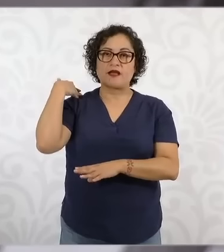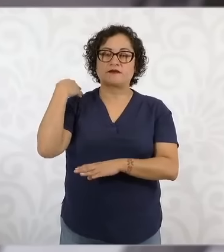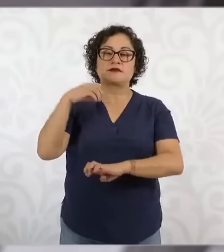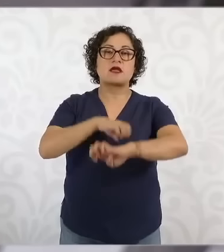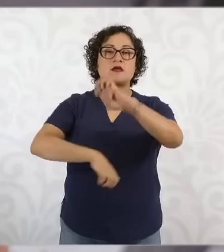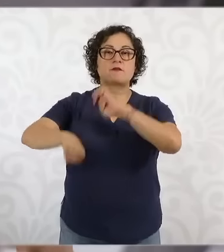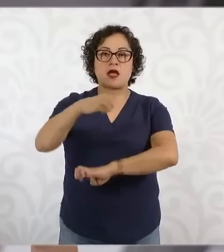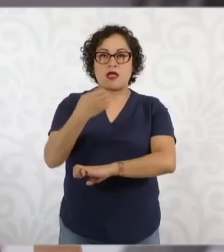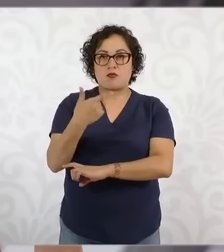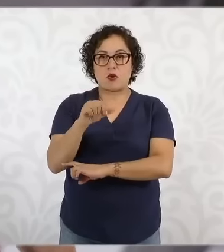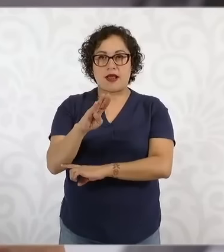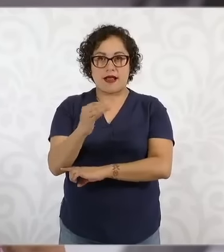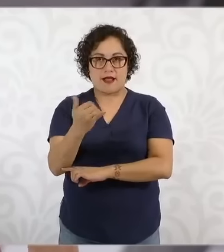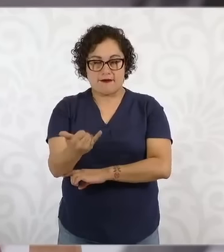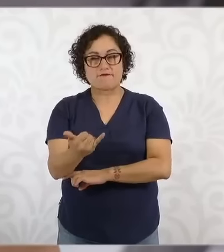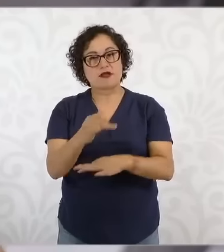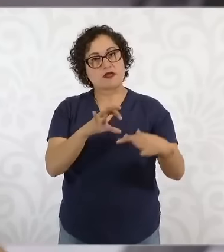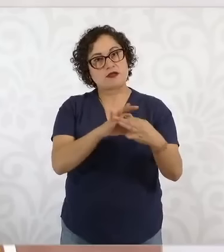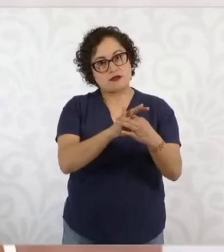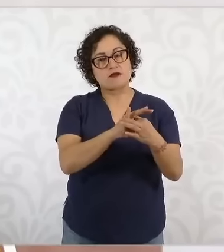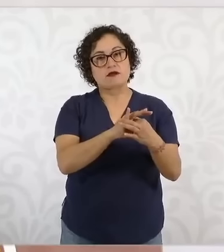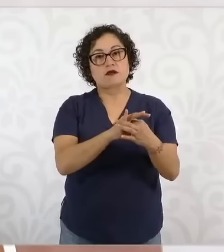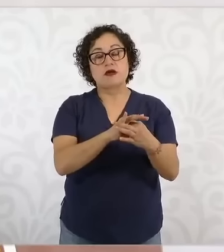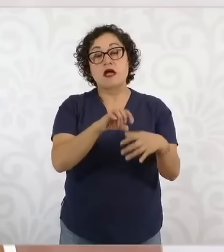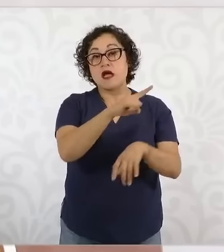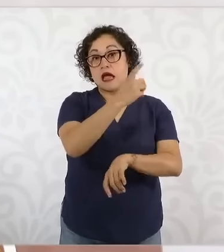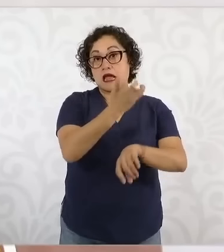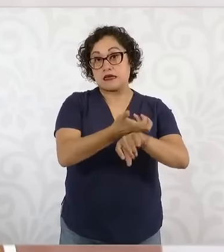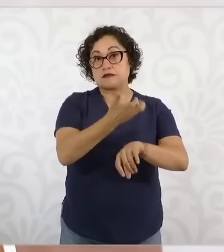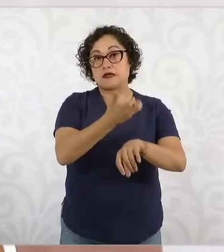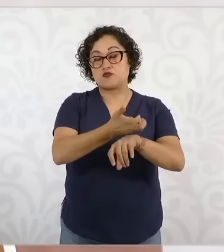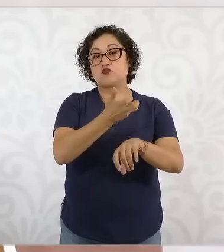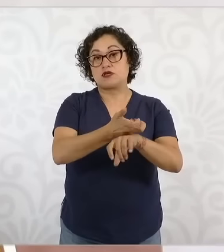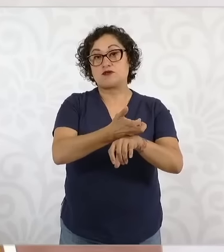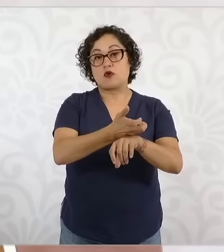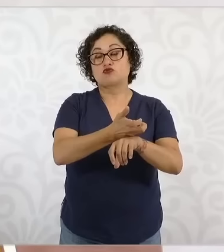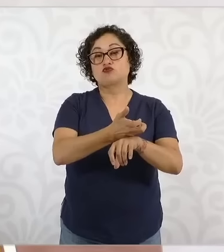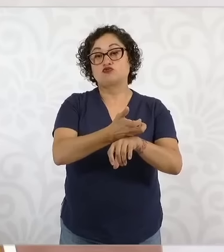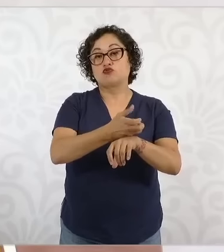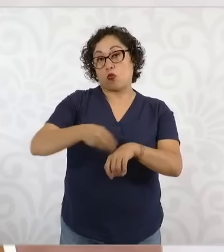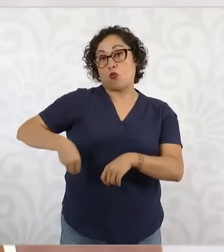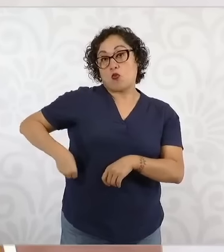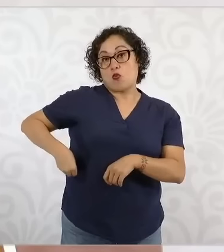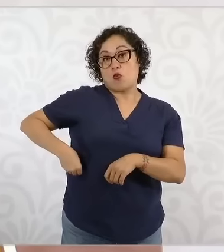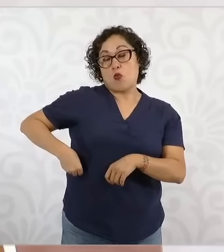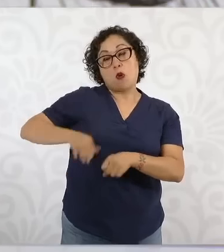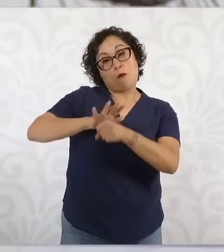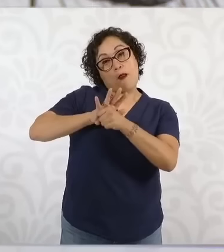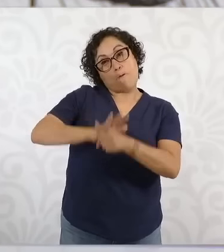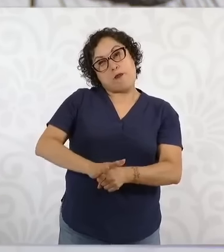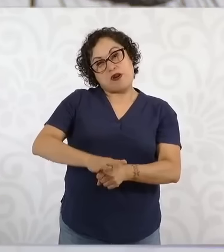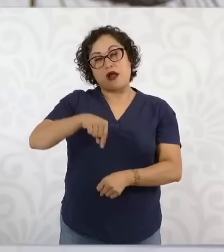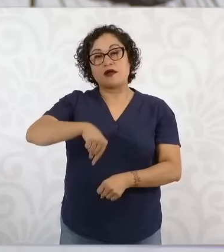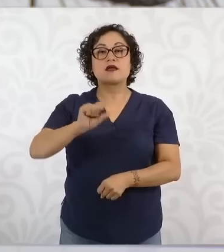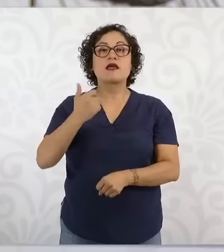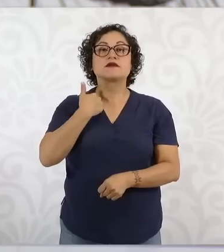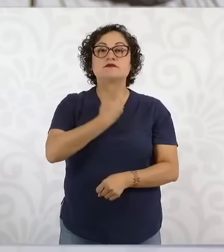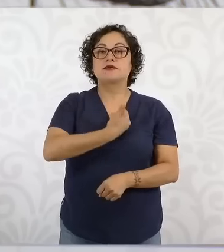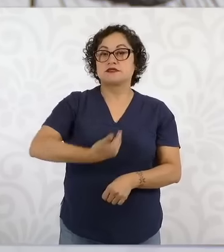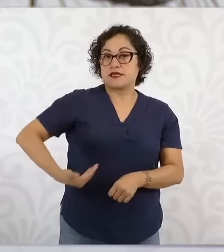generó eh una presión extrema al gobierno de Miguel de la Madrid previo al mundial del 86.